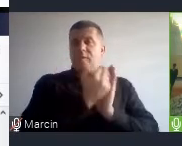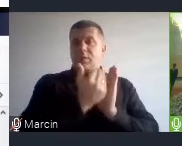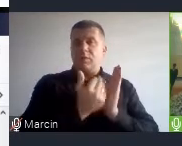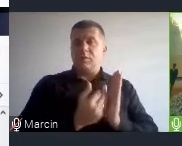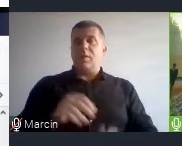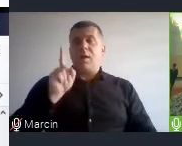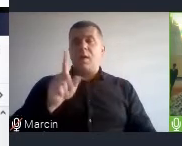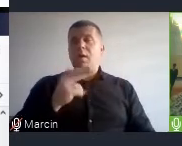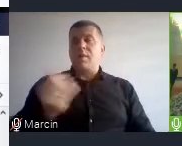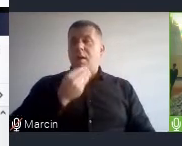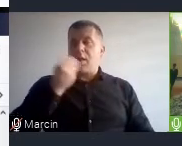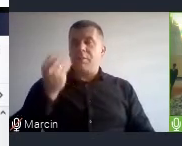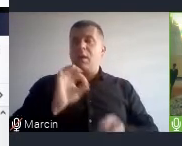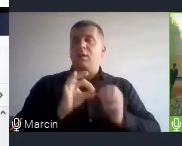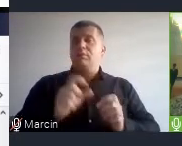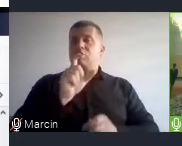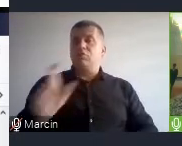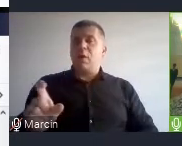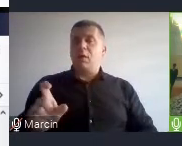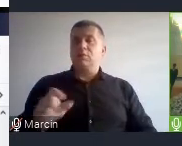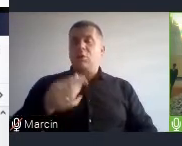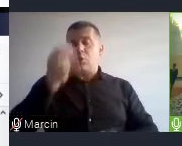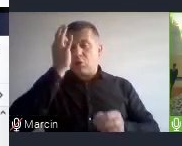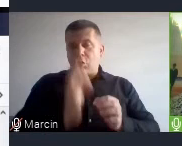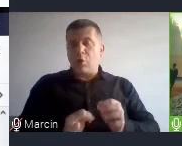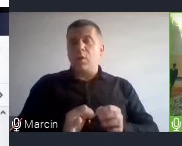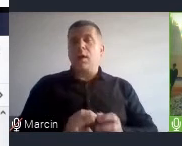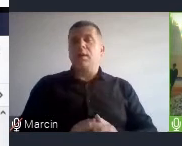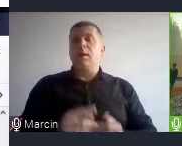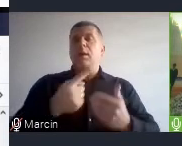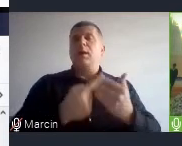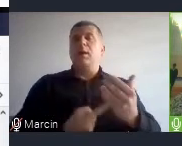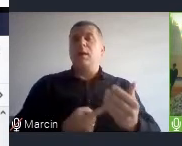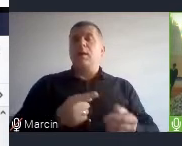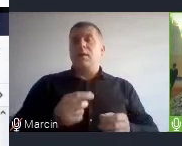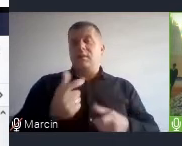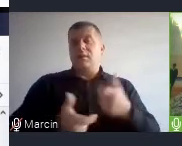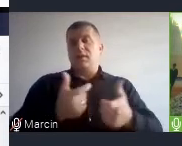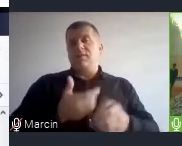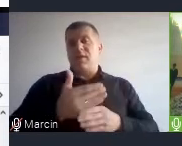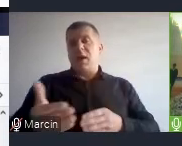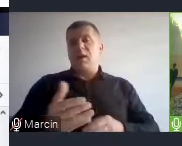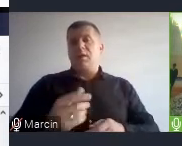ale najlepiej gdyby ten czas wynosił dokładnie tyle, ile trwa postępowanie.